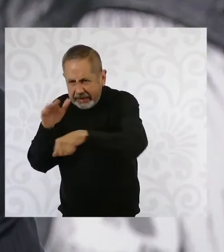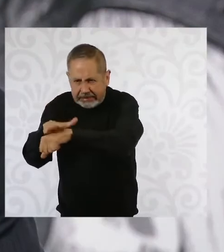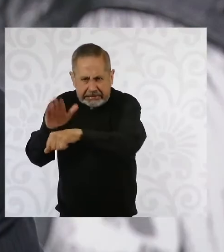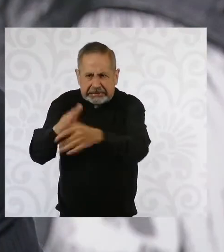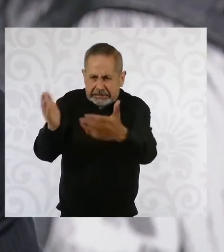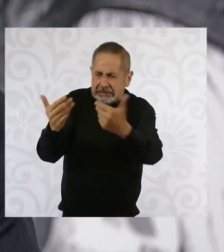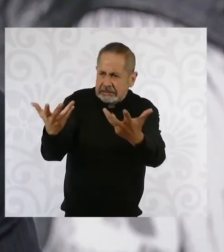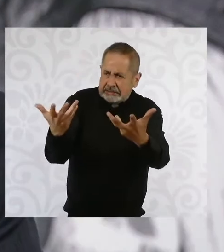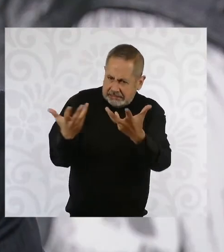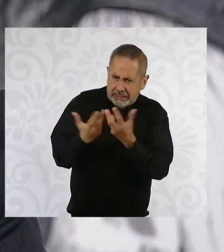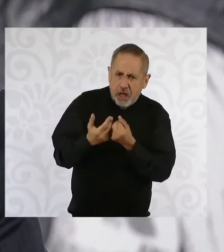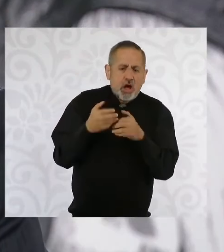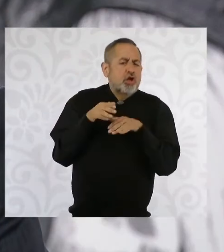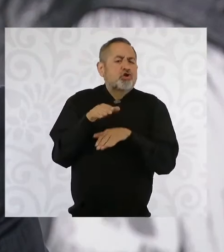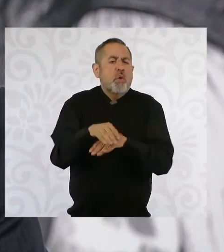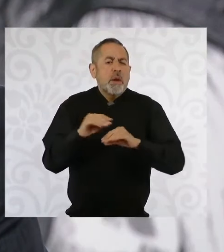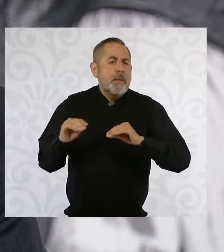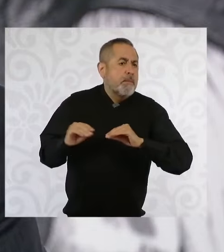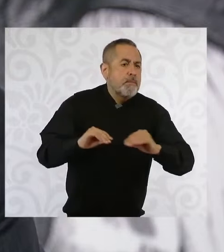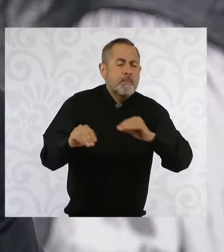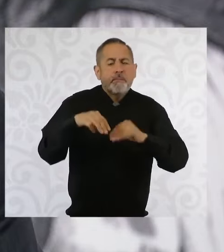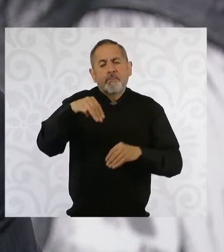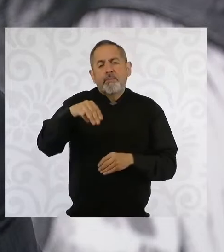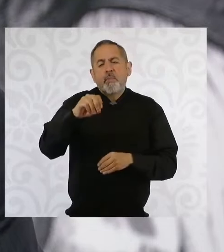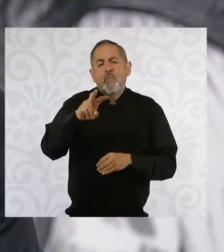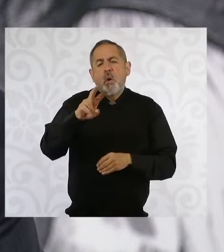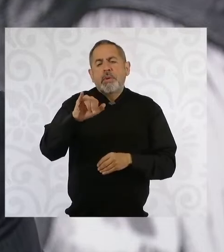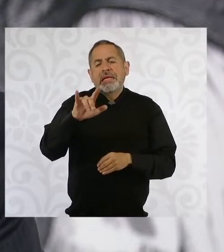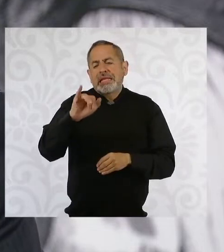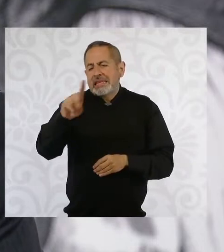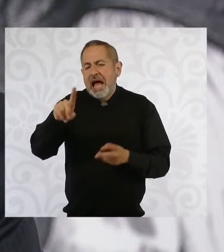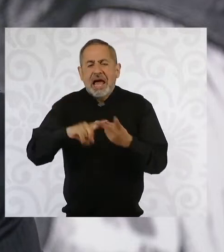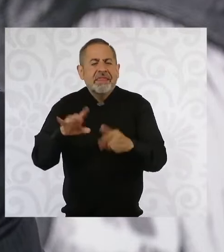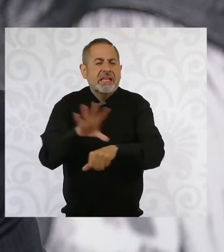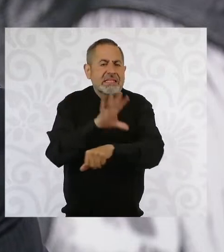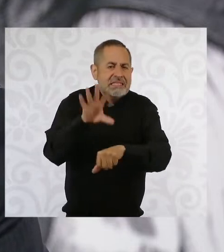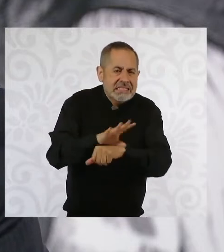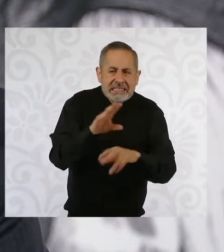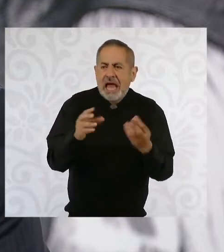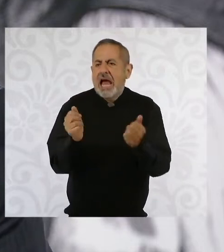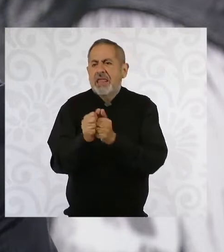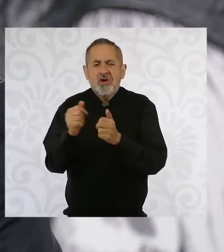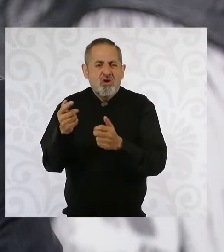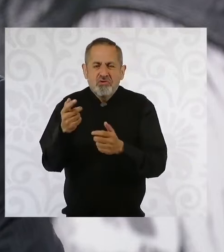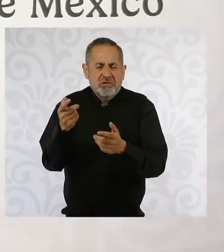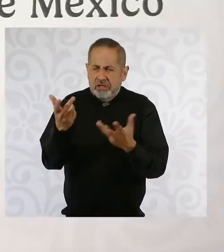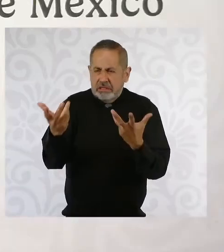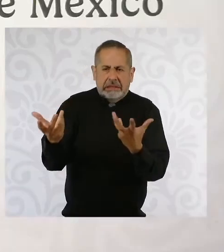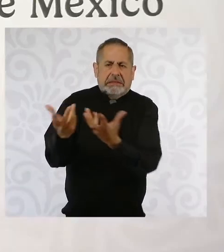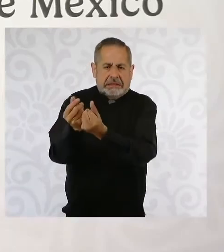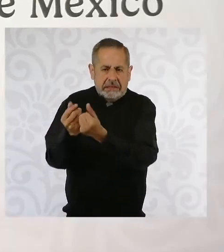de movilidad cuestiones de electromovilidad también eh como resultado de las reuniones